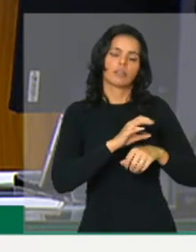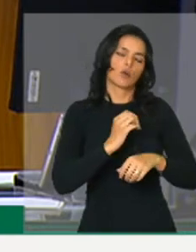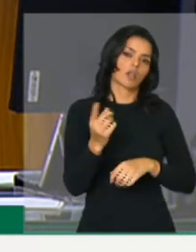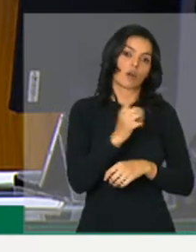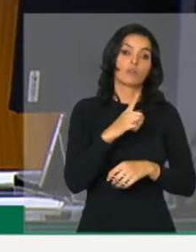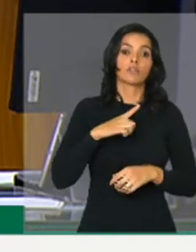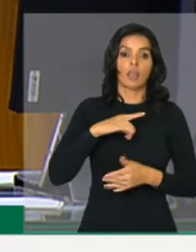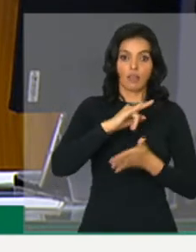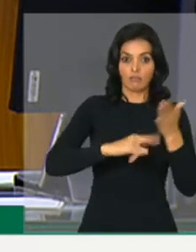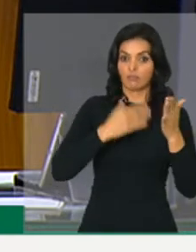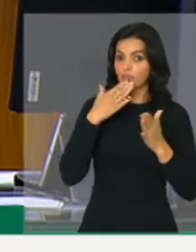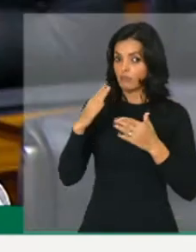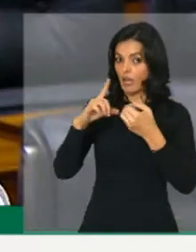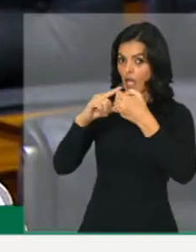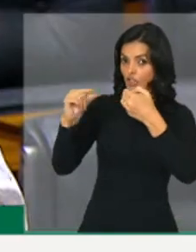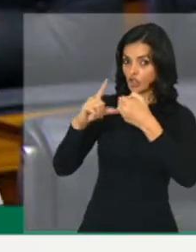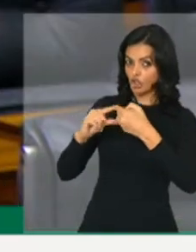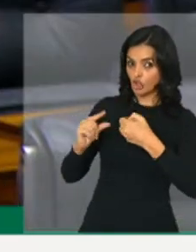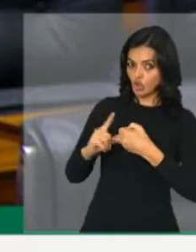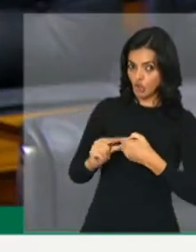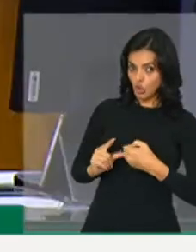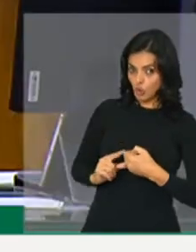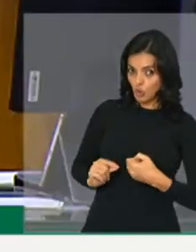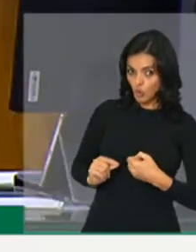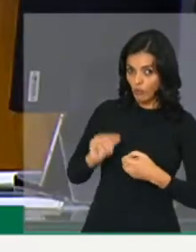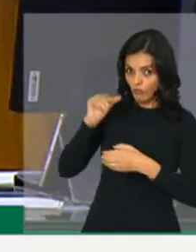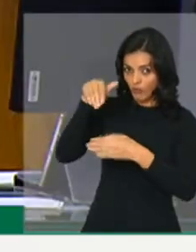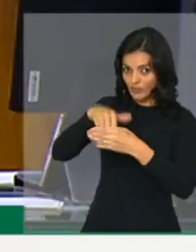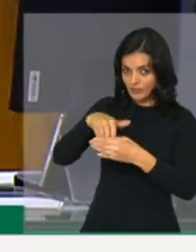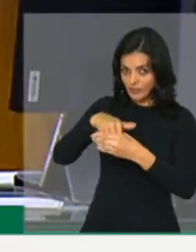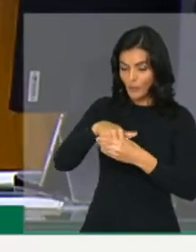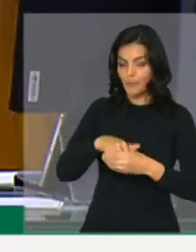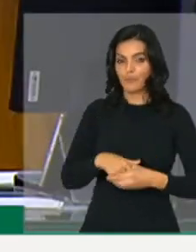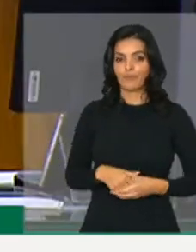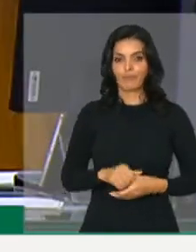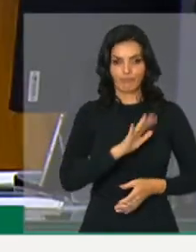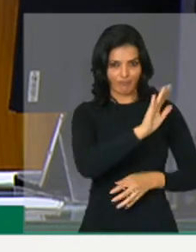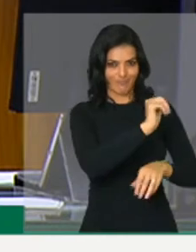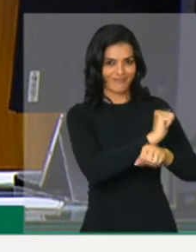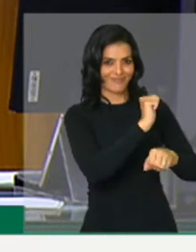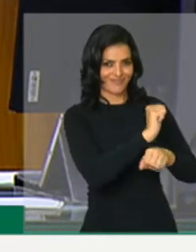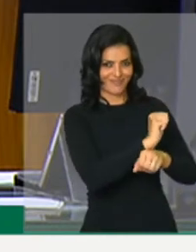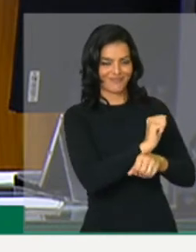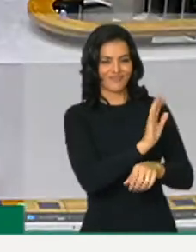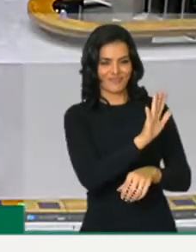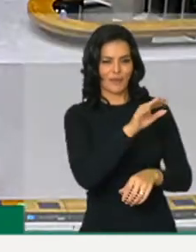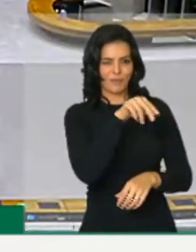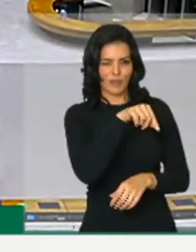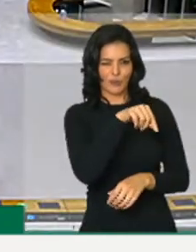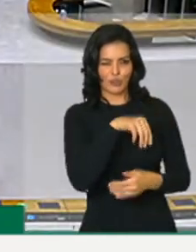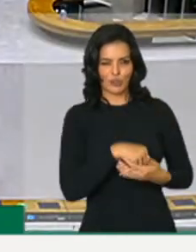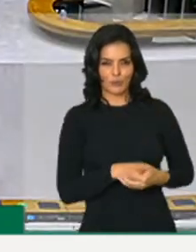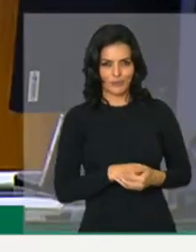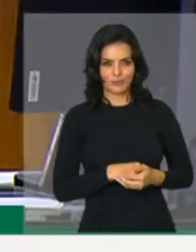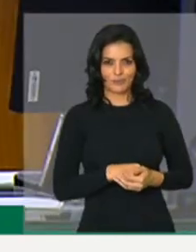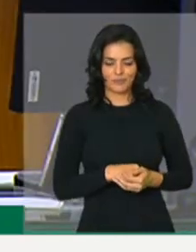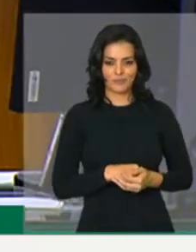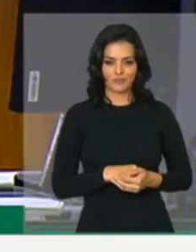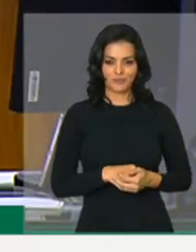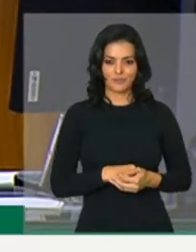EXCELÊNCIA QUER MANTER O REQUERIMENTO? ENTÃO VAMOS VOTAR O REQUERIMENTO DE ARTIGO POR ARTIGO. SERÁ NOMINAL. JÁ AVISO AS BANCADAS.